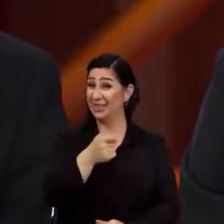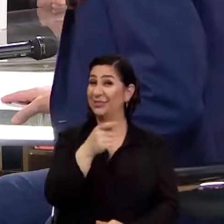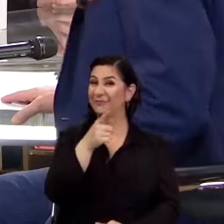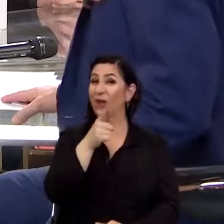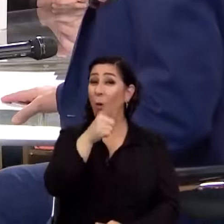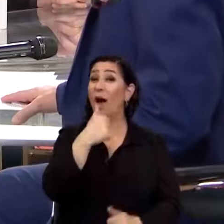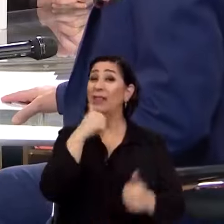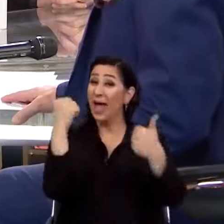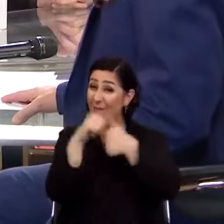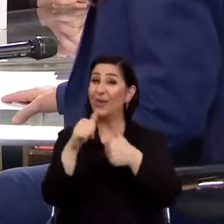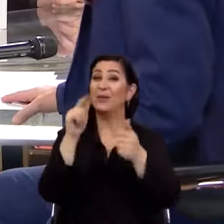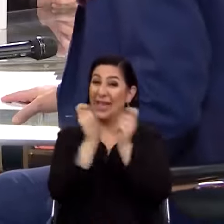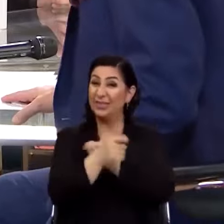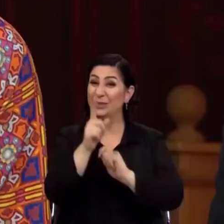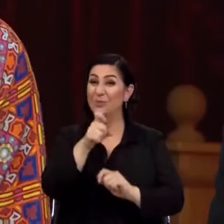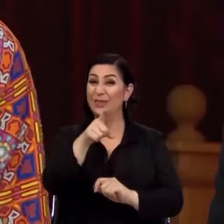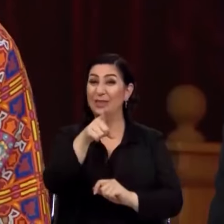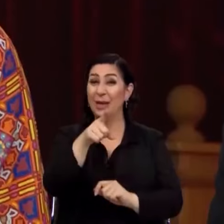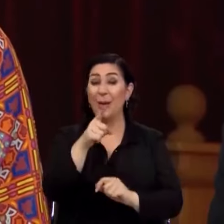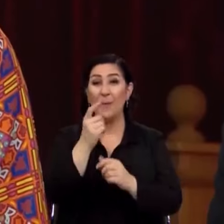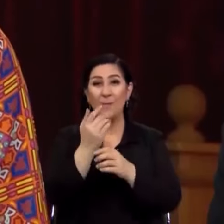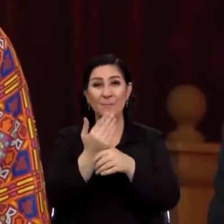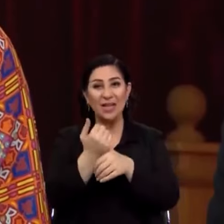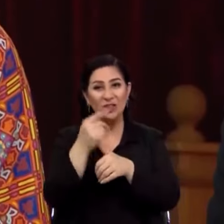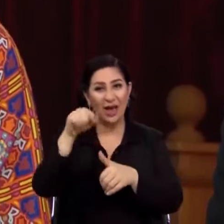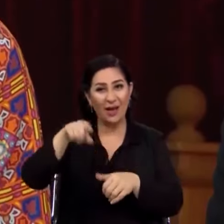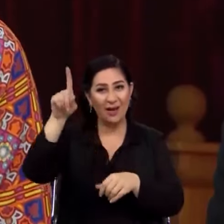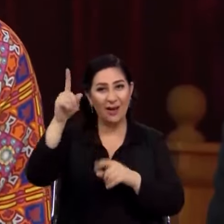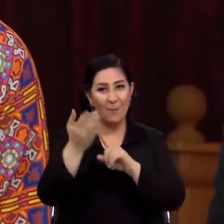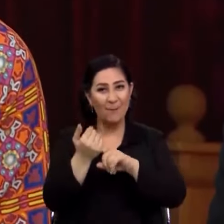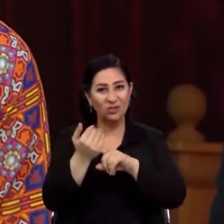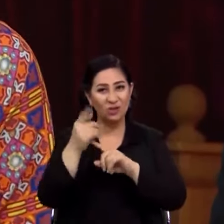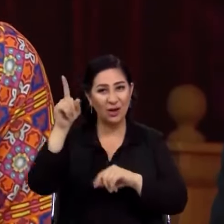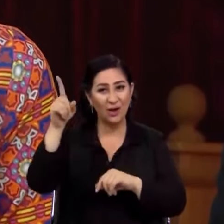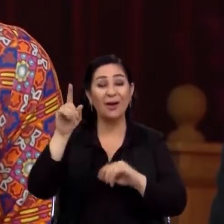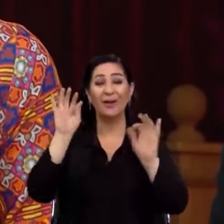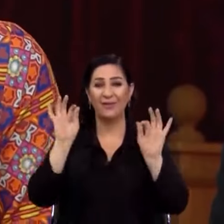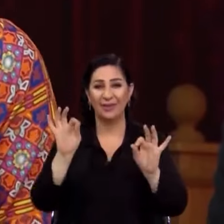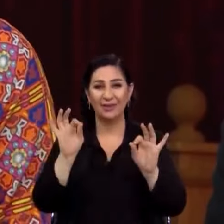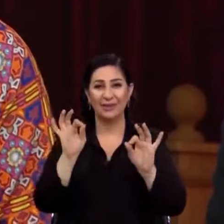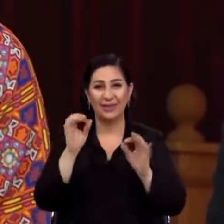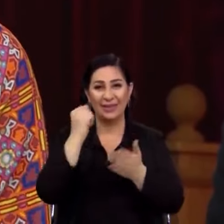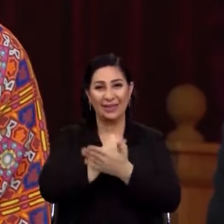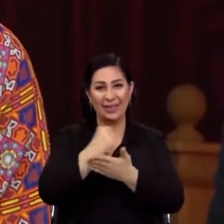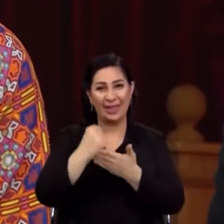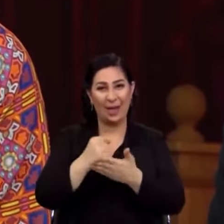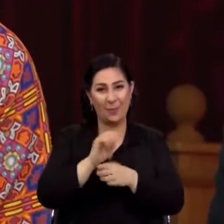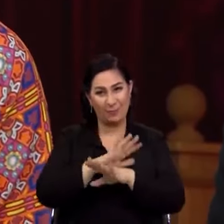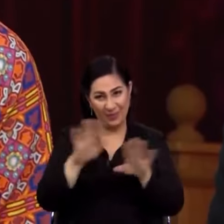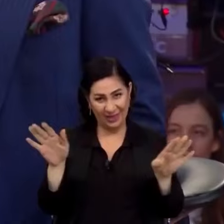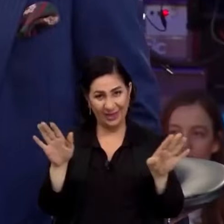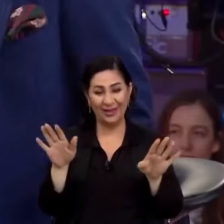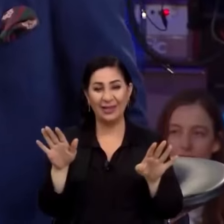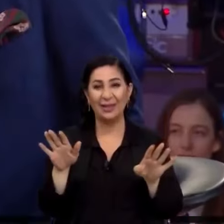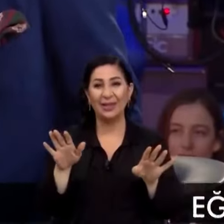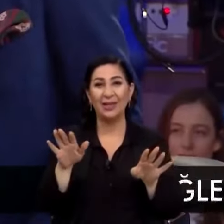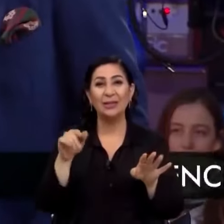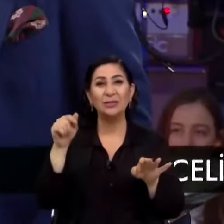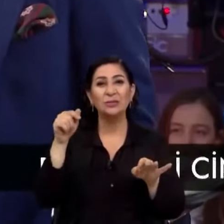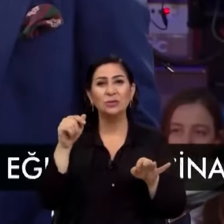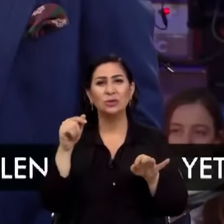evlenmek seni değiştirdi mi Belçika'da galiba nikah kıldınız E bir şatodan